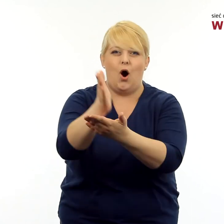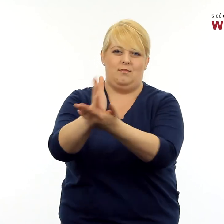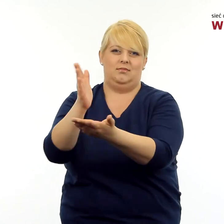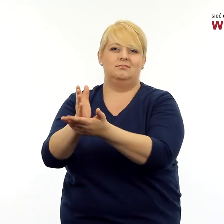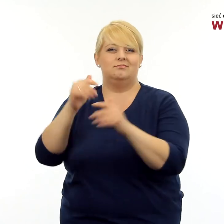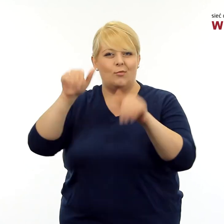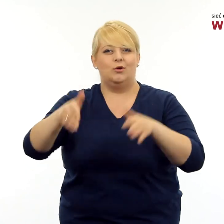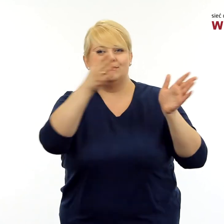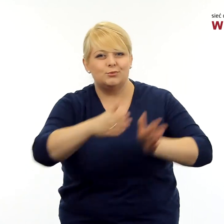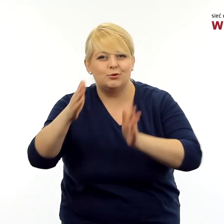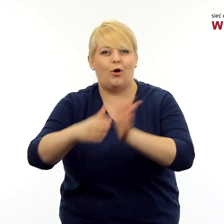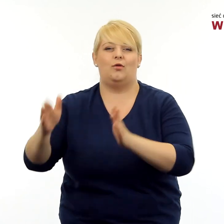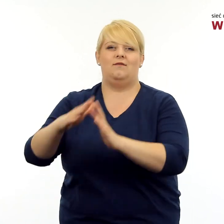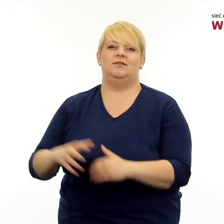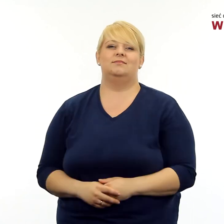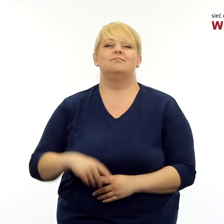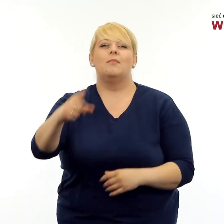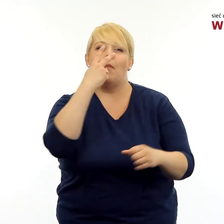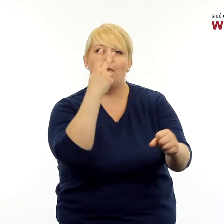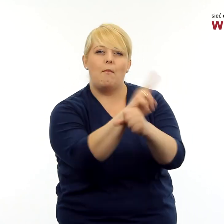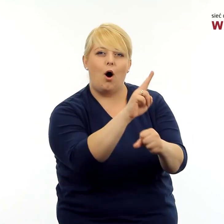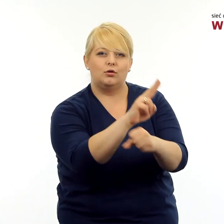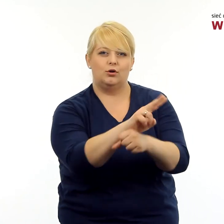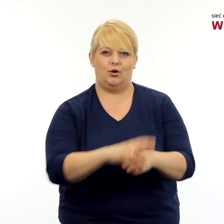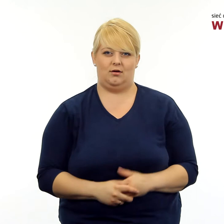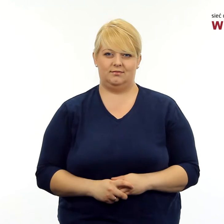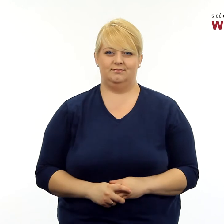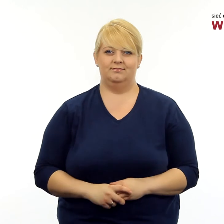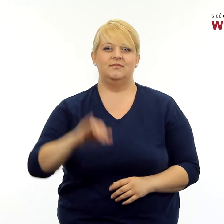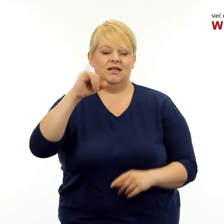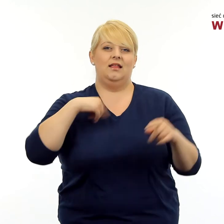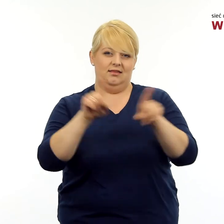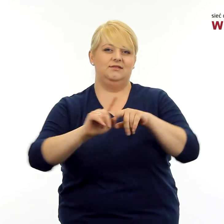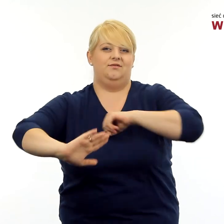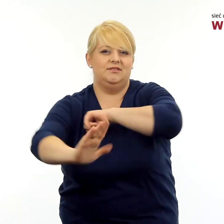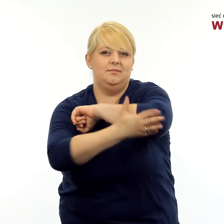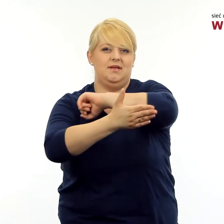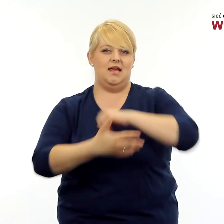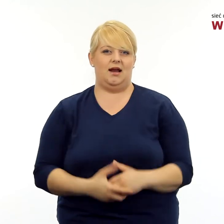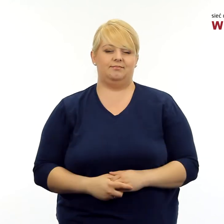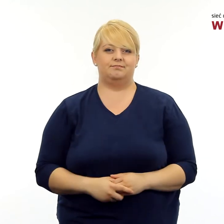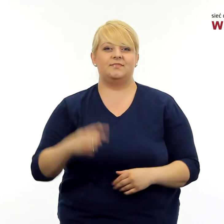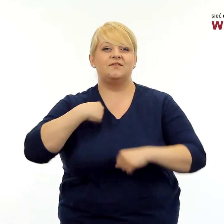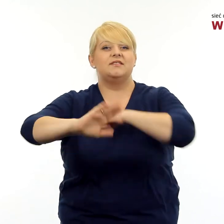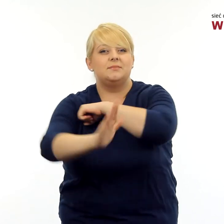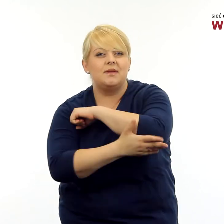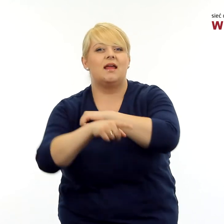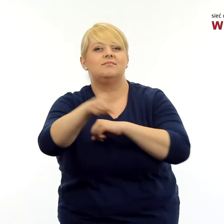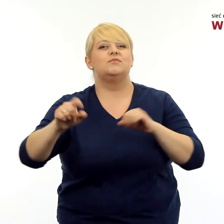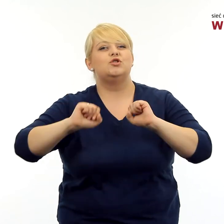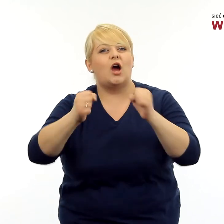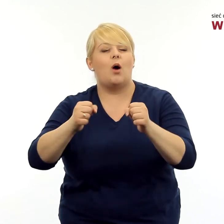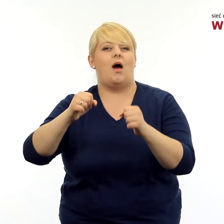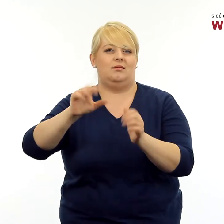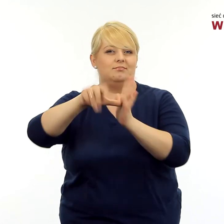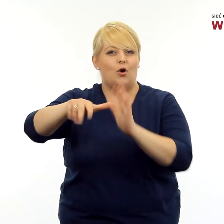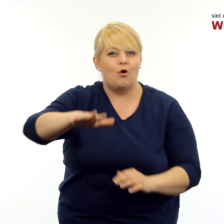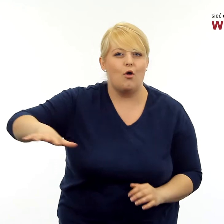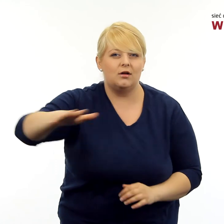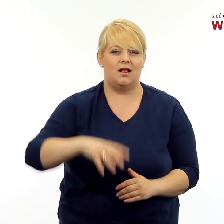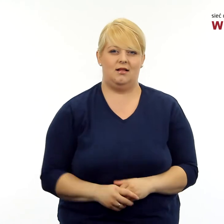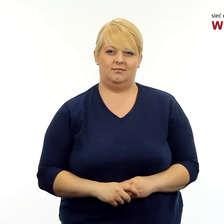Pomagamy w tym, przygotowując narzędzie do monitoringu i wspierając ekspercko działania lokalne.